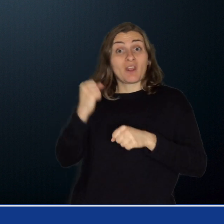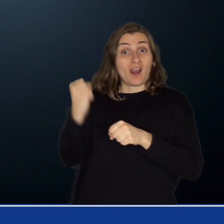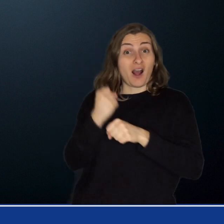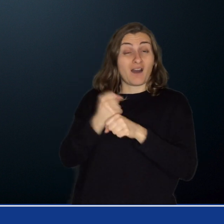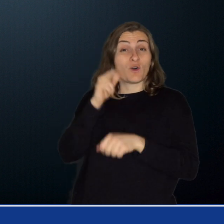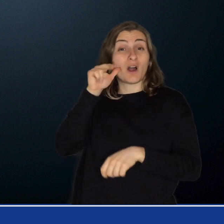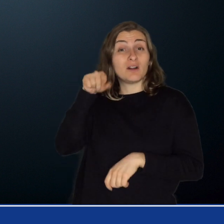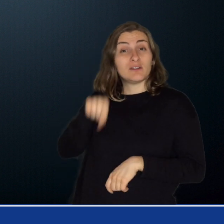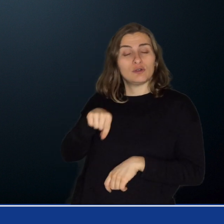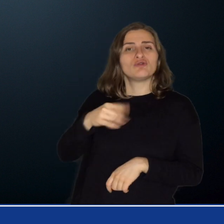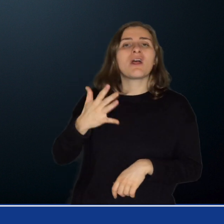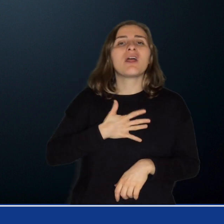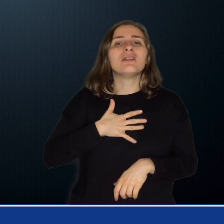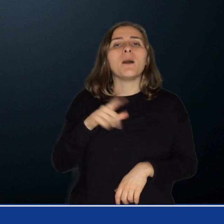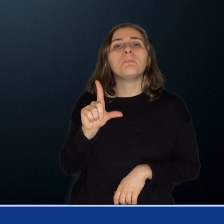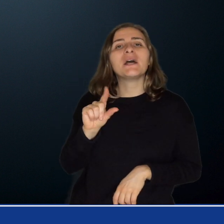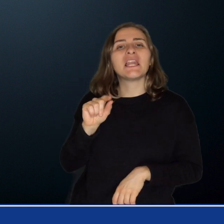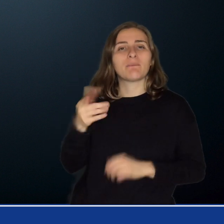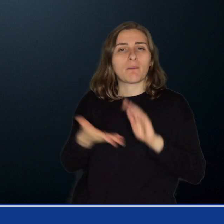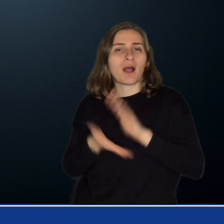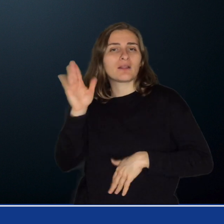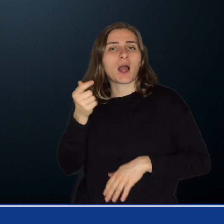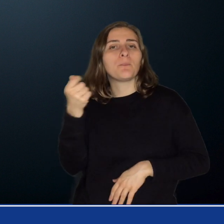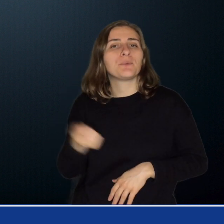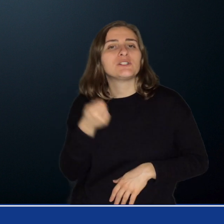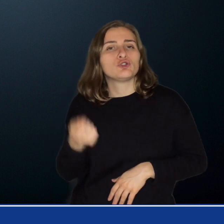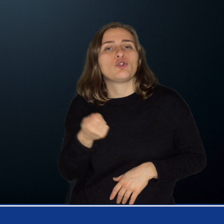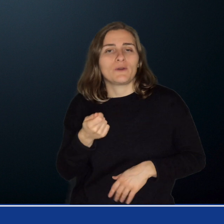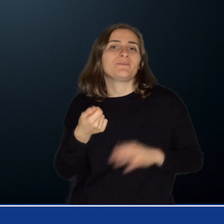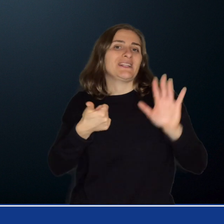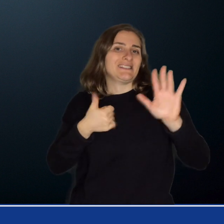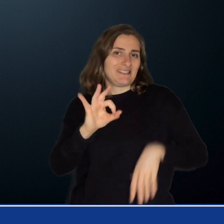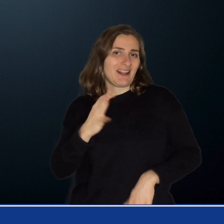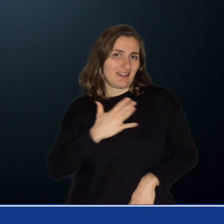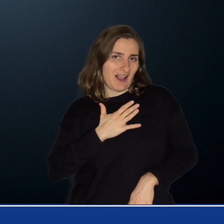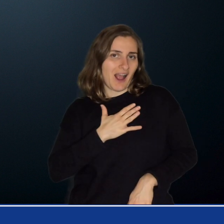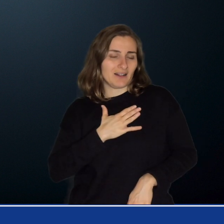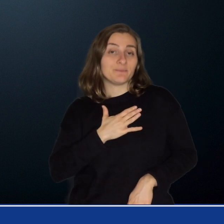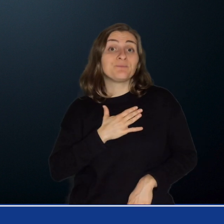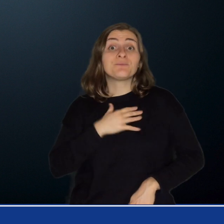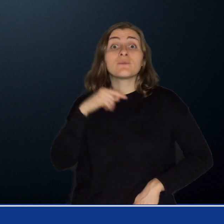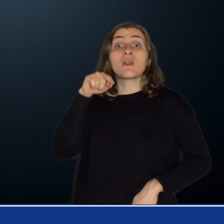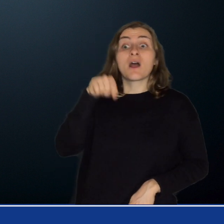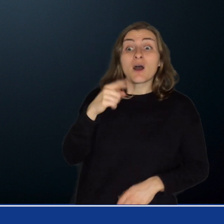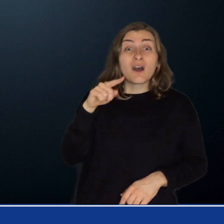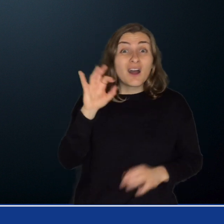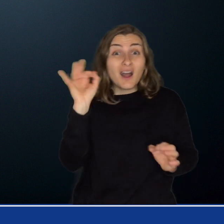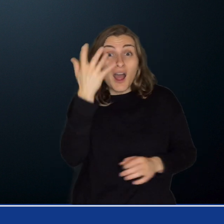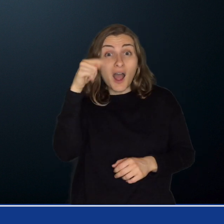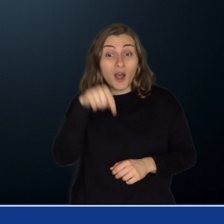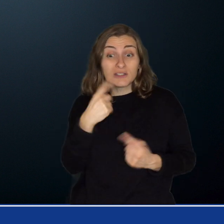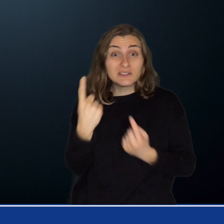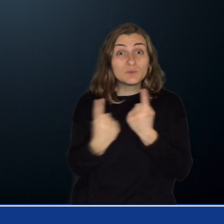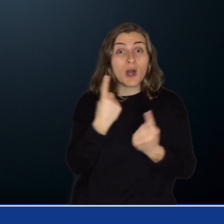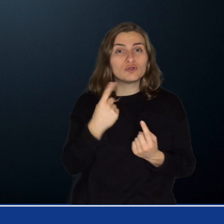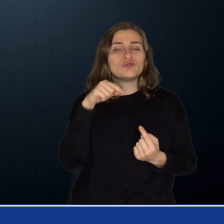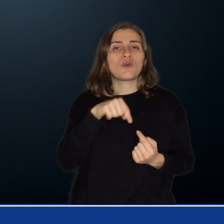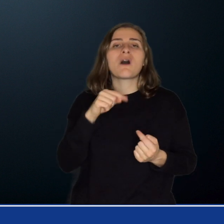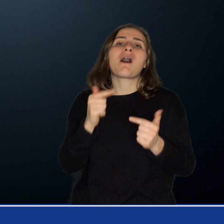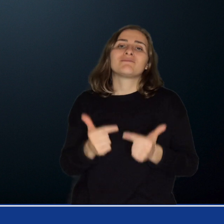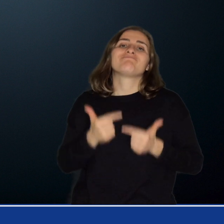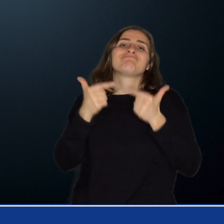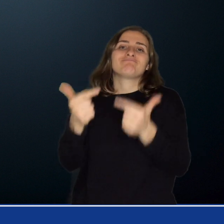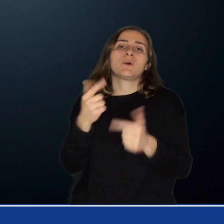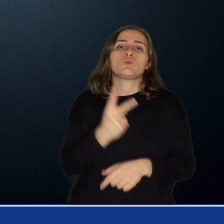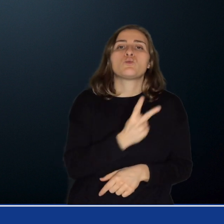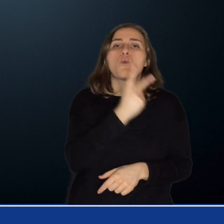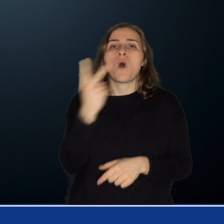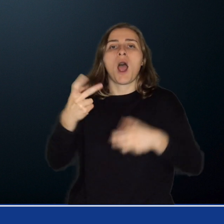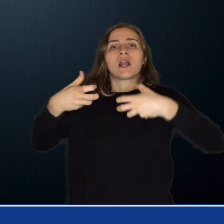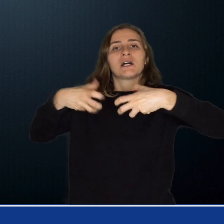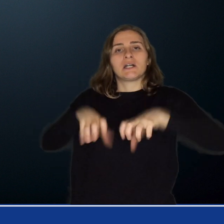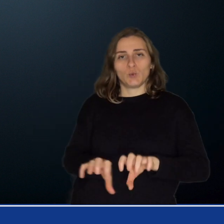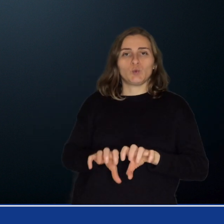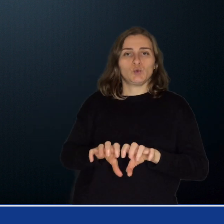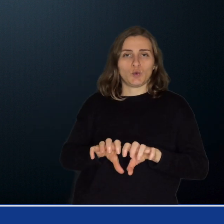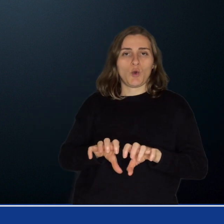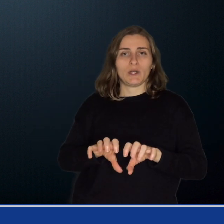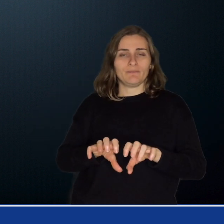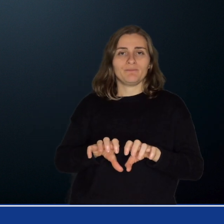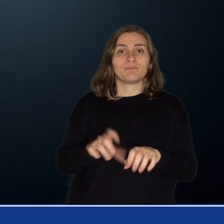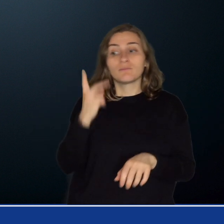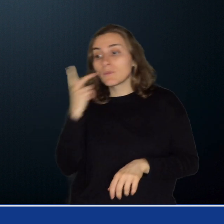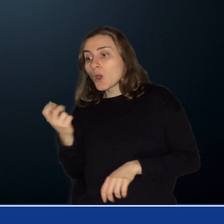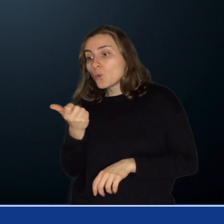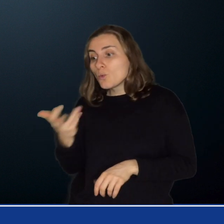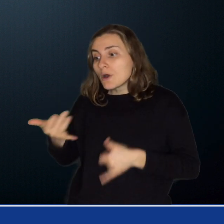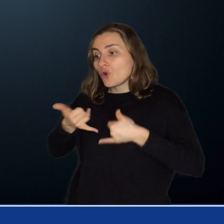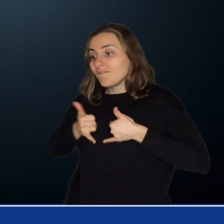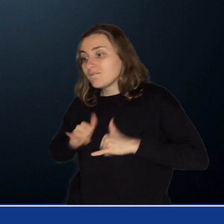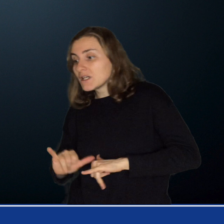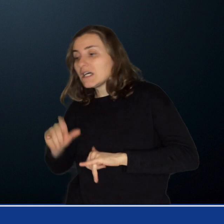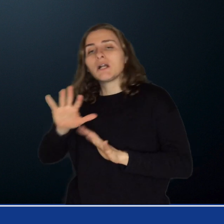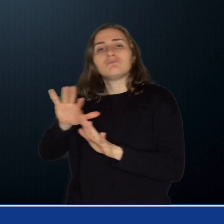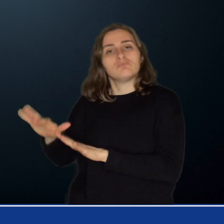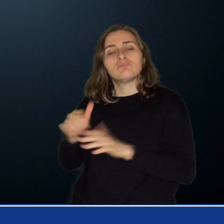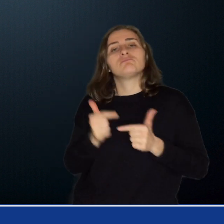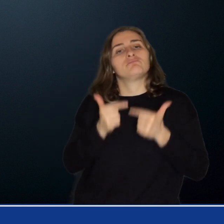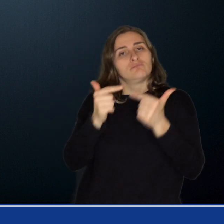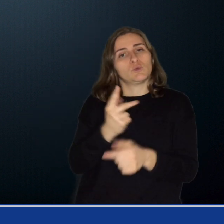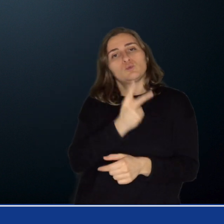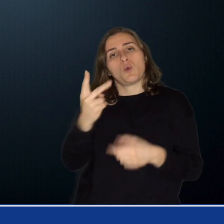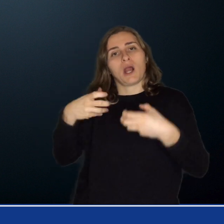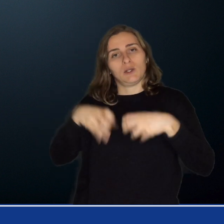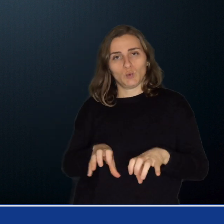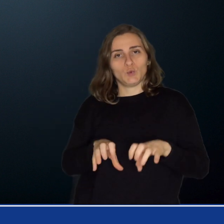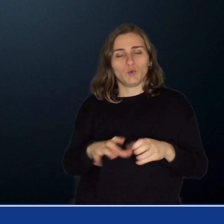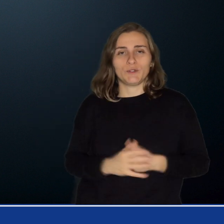In questo caso, la riduzione di due anni del requisito anagrafico di 60 anni trova applicazione a prescindere dal numero di figli.